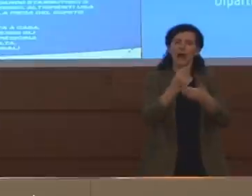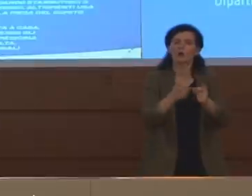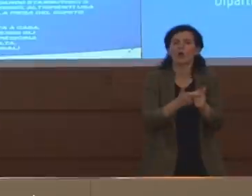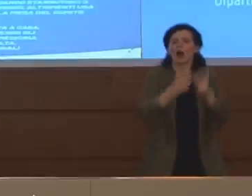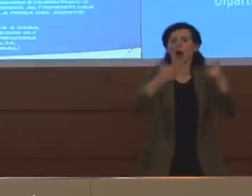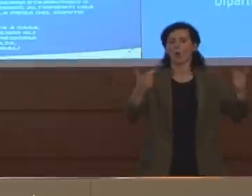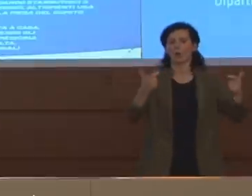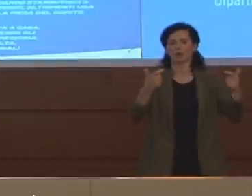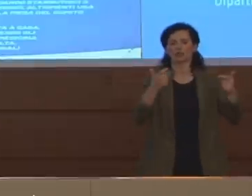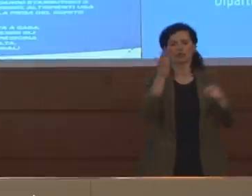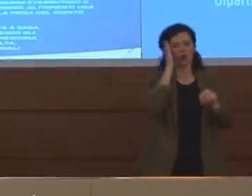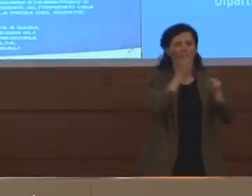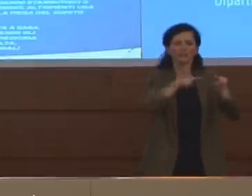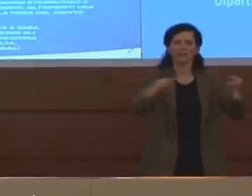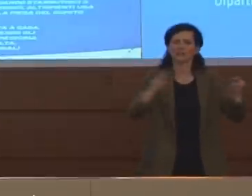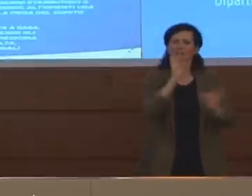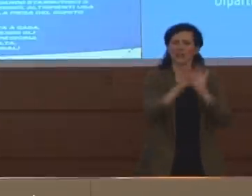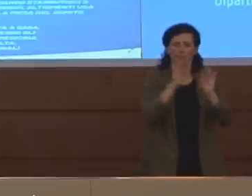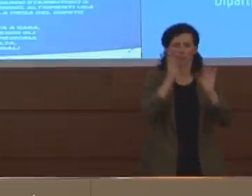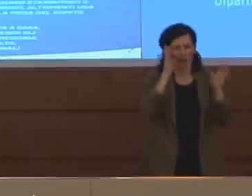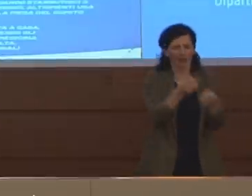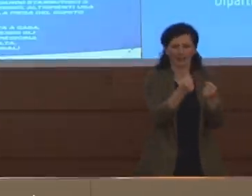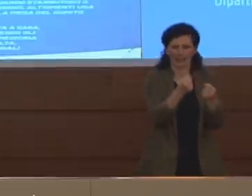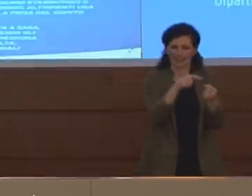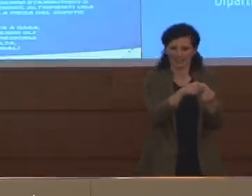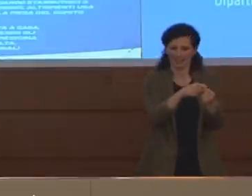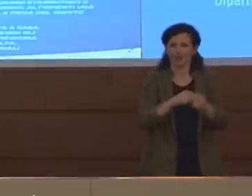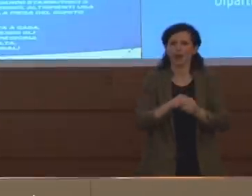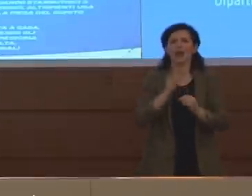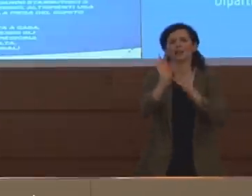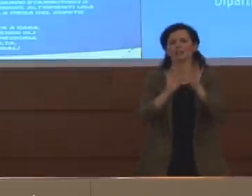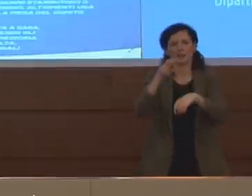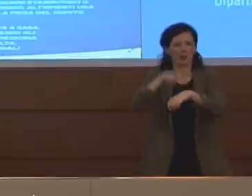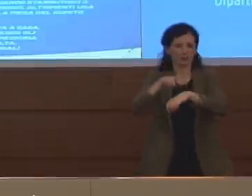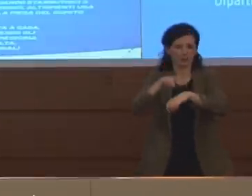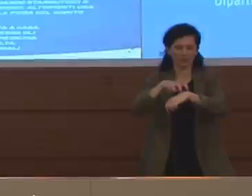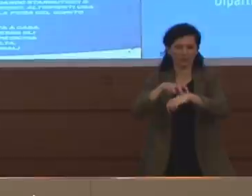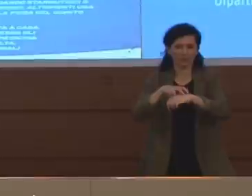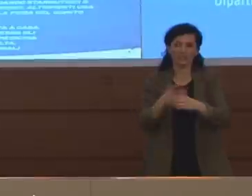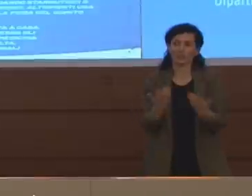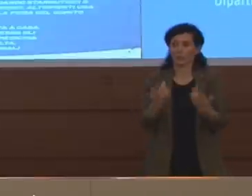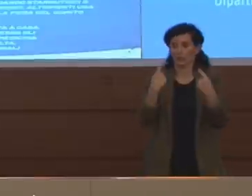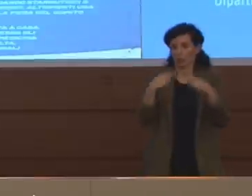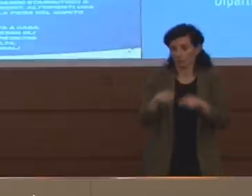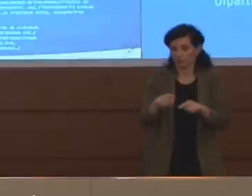intensive e sub intensive. Quindi su questo poi sarà più preciso il Ministero della